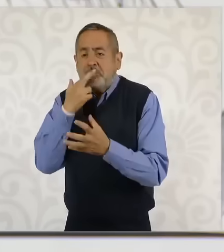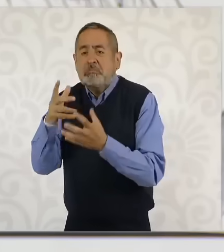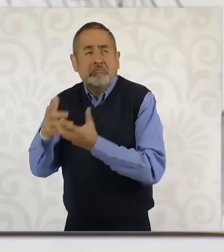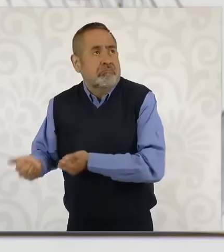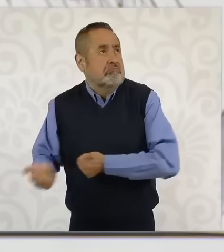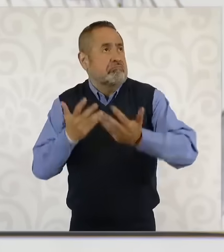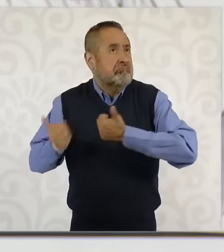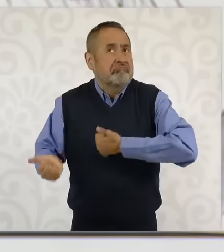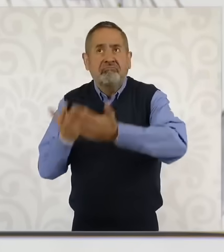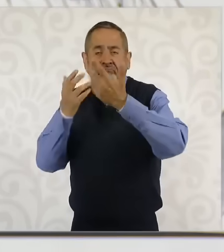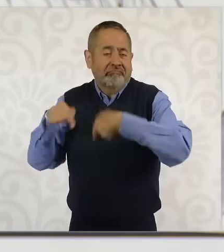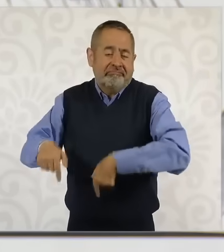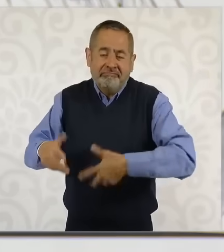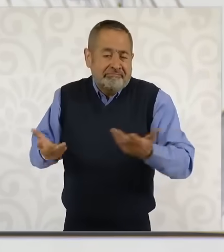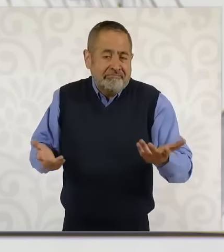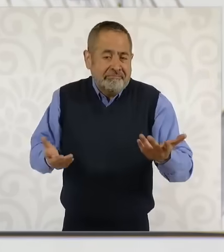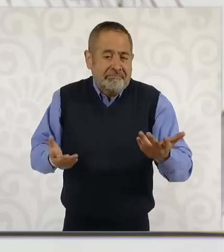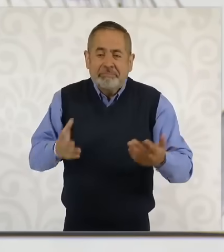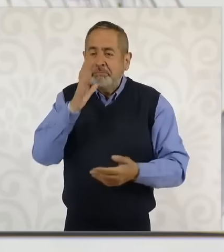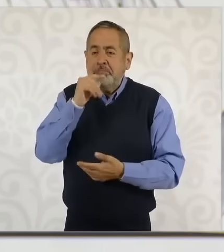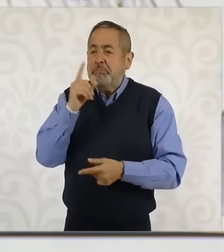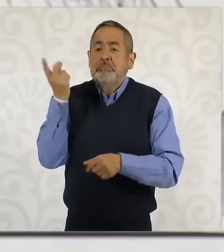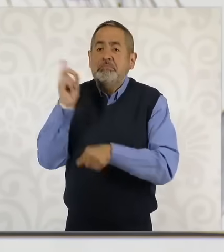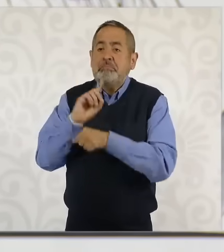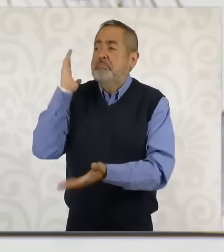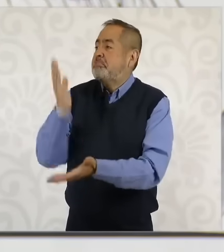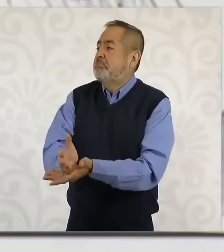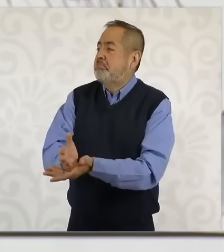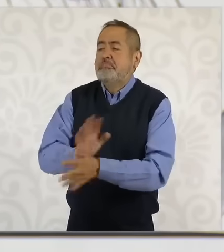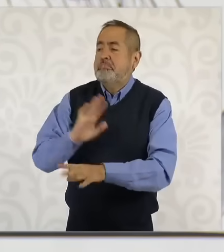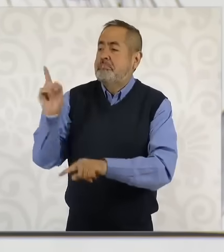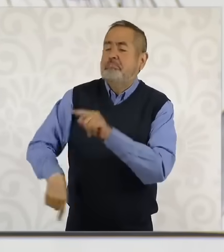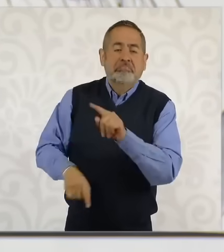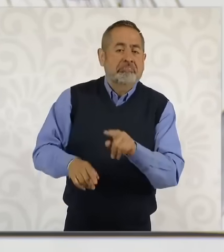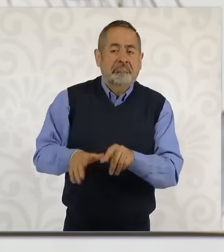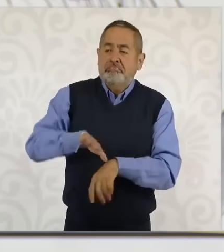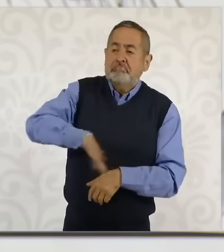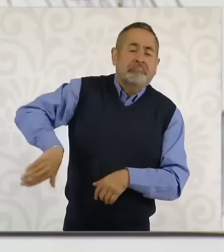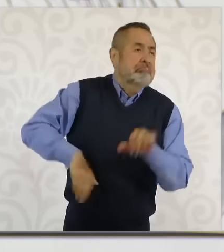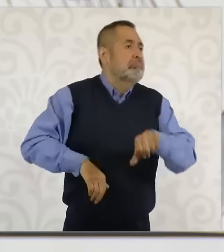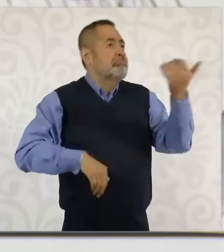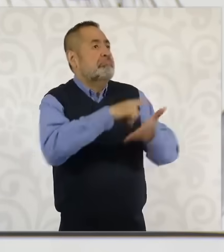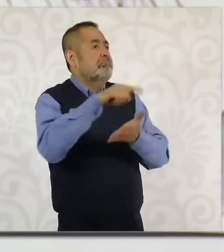Entonces, no es eh no van a poder sustituir el jitomate mexicano, pero hay que dar otras